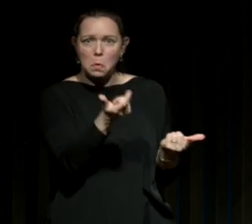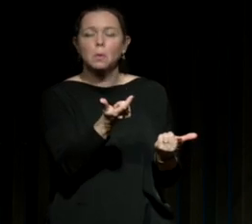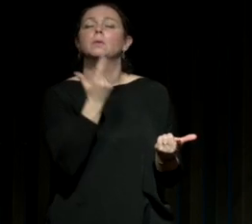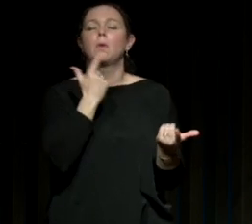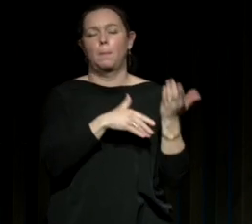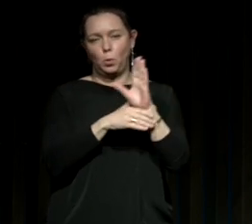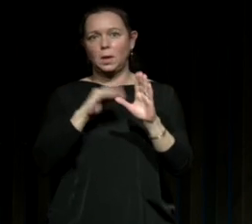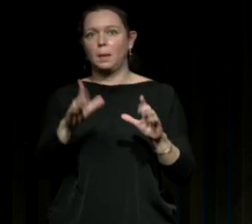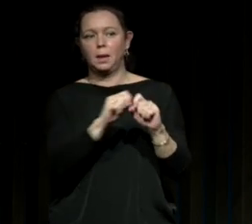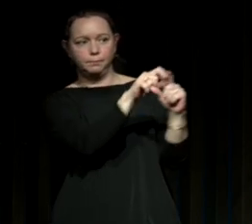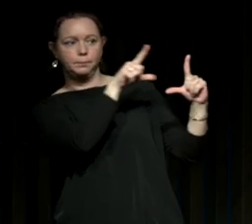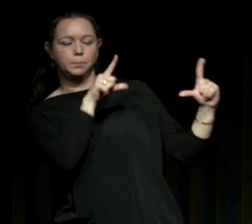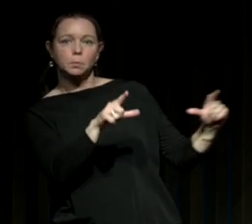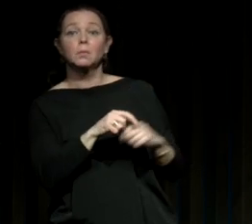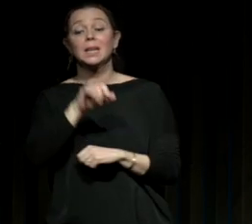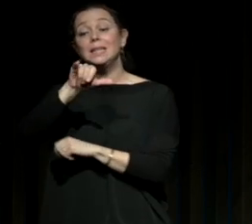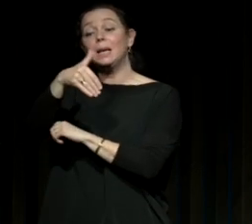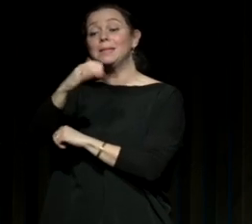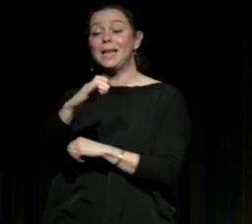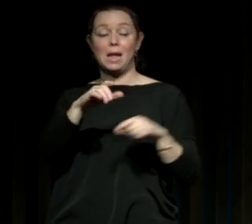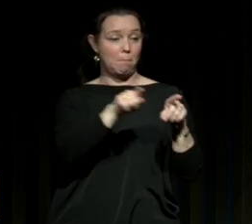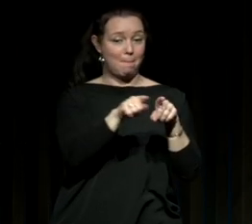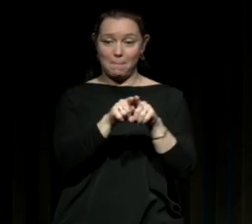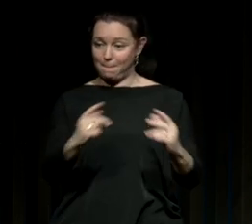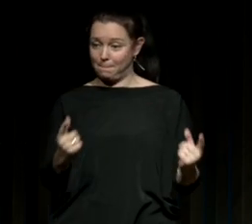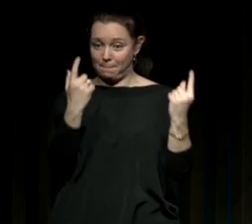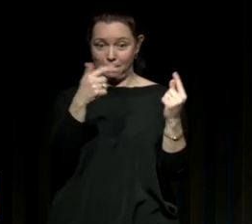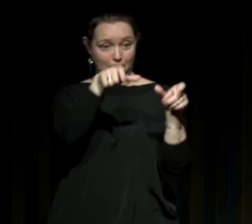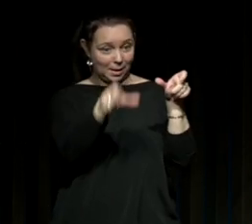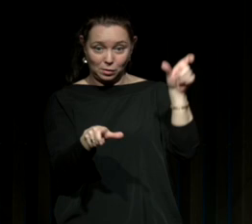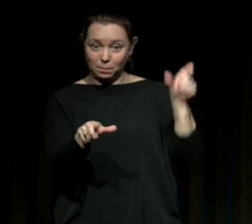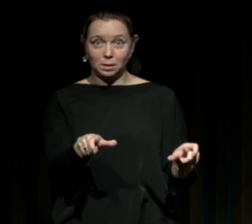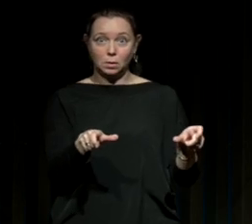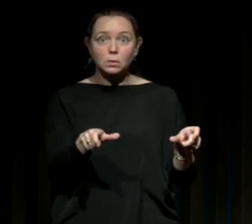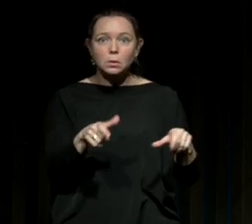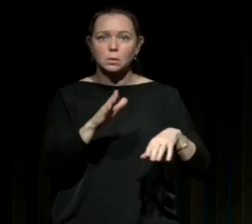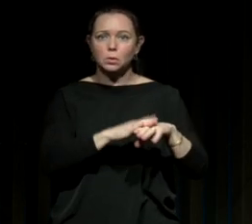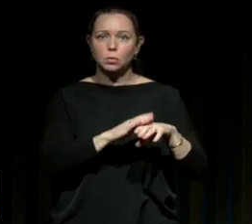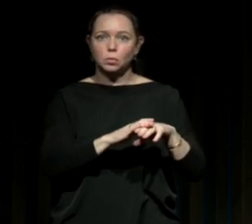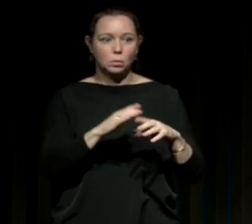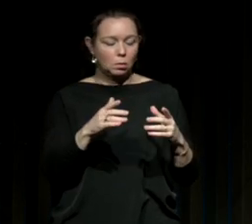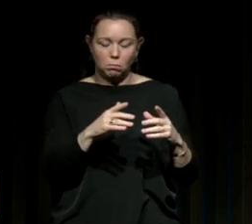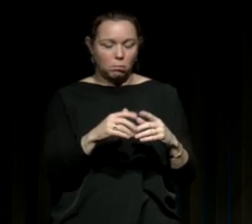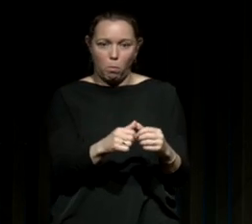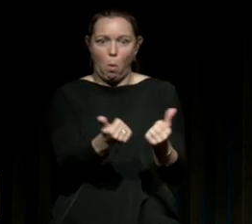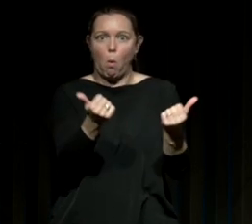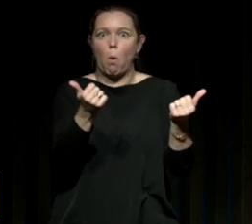cas même imc on peut avoir deux patients qui sont totalement différent en termes de complications